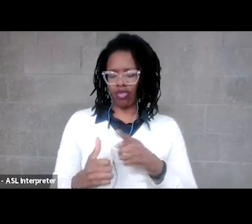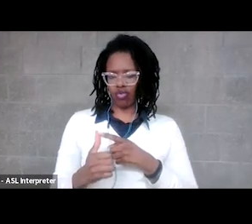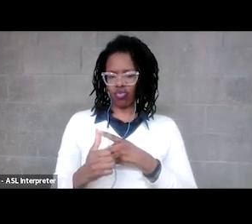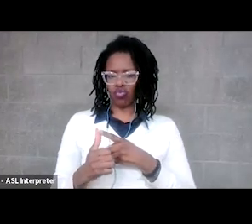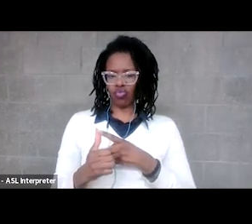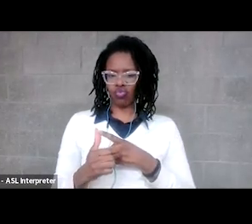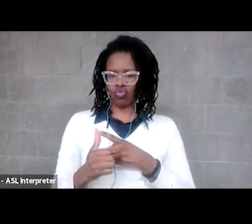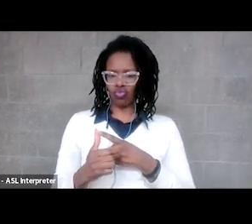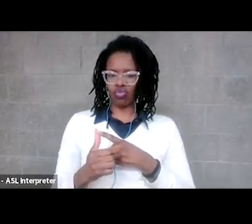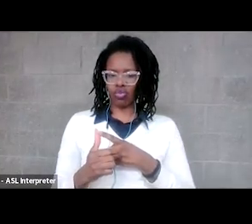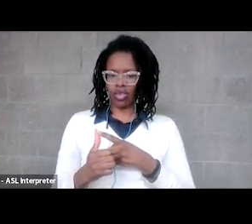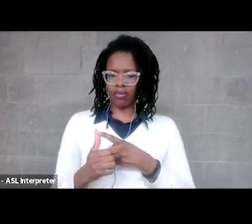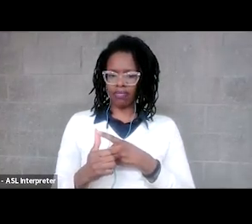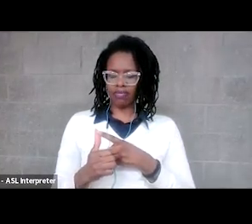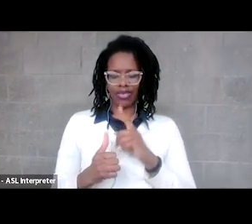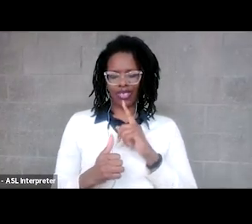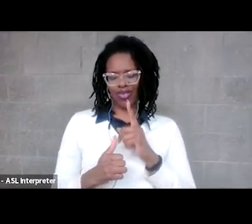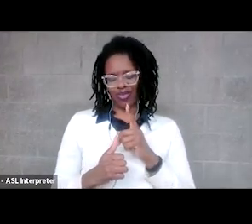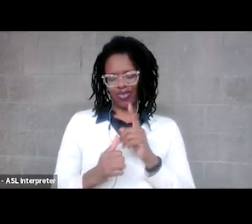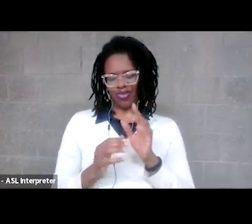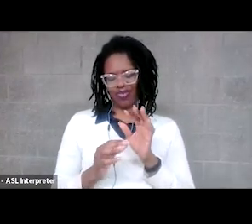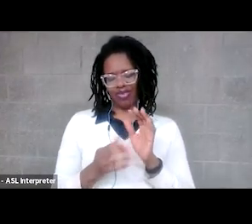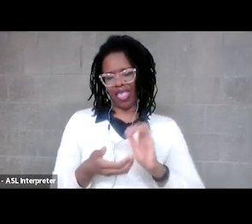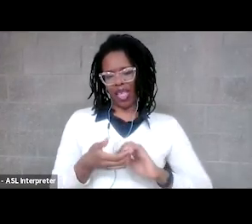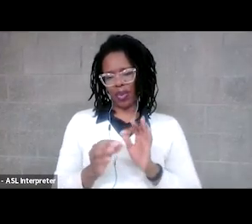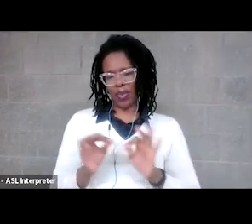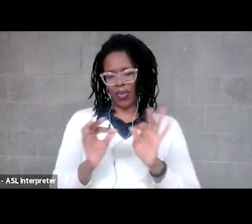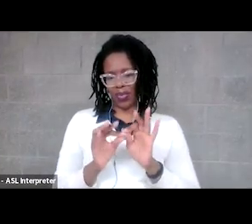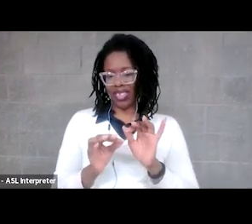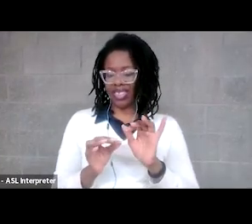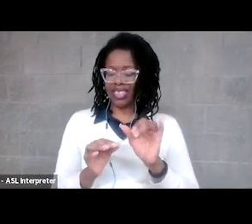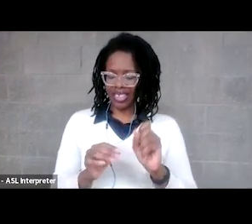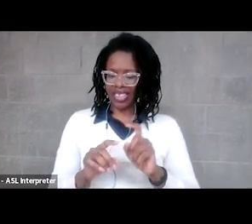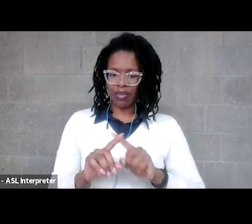es cierto que esta colaboración es muy importante. Y sin embargo, no todos los representantes de la SSA